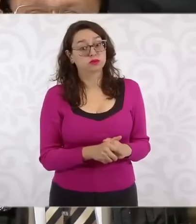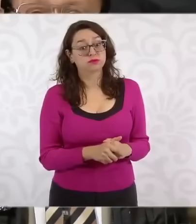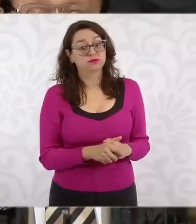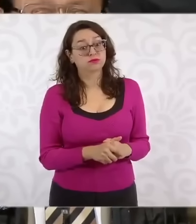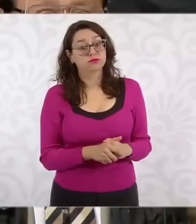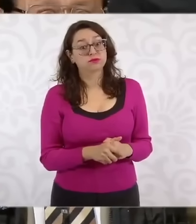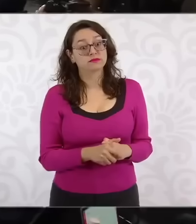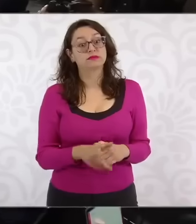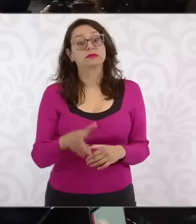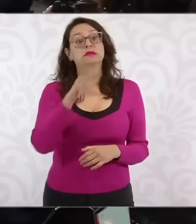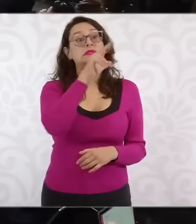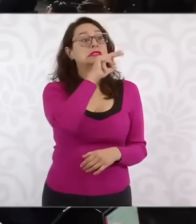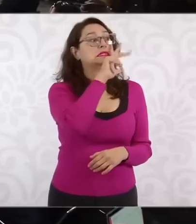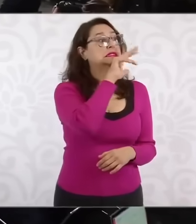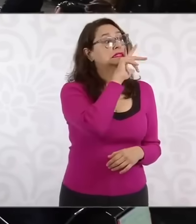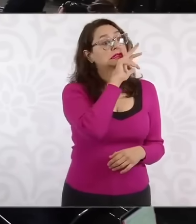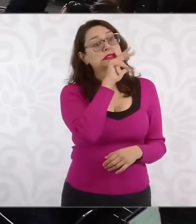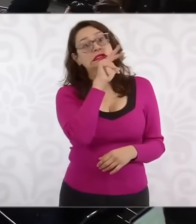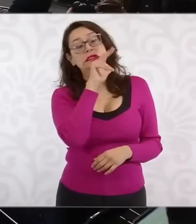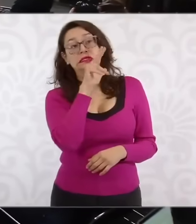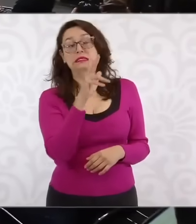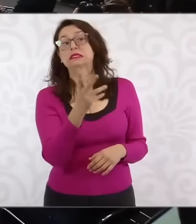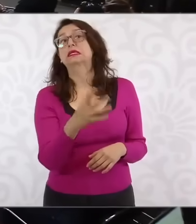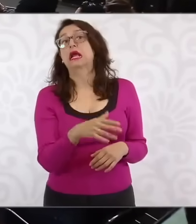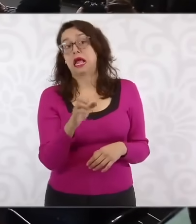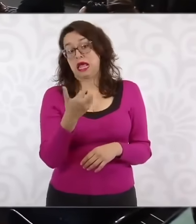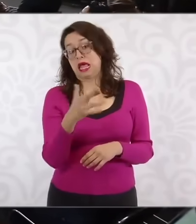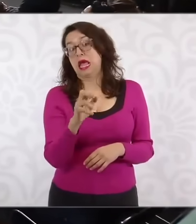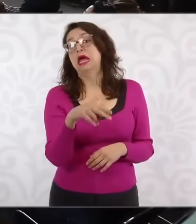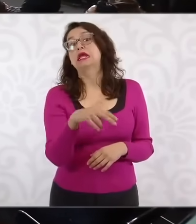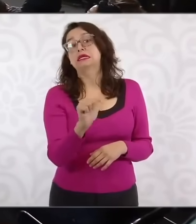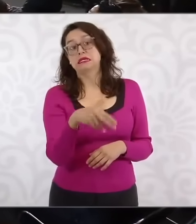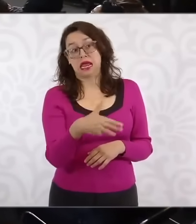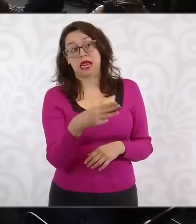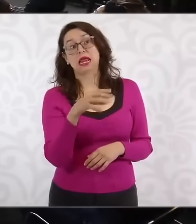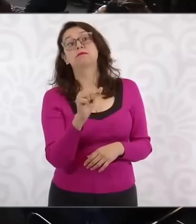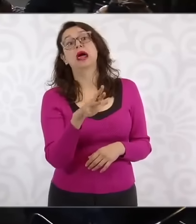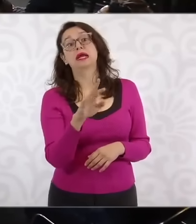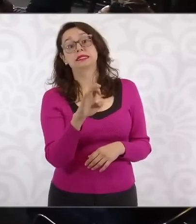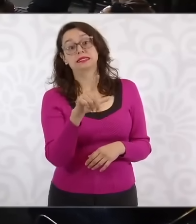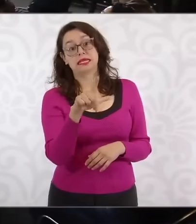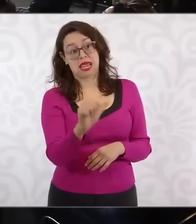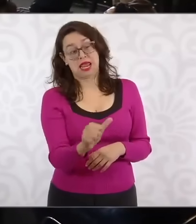sabe qué es lo preocupante del caso de él y del de Hernán Gómez y de Marcela Nochebuena, periodistas